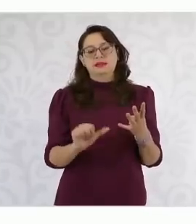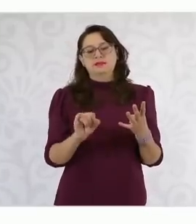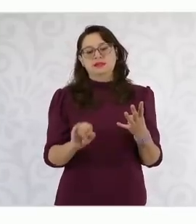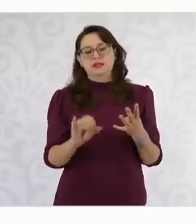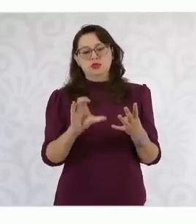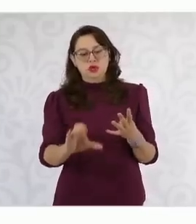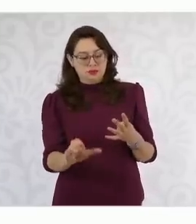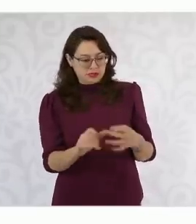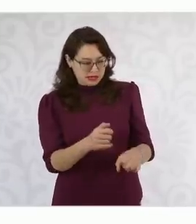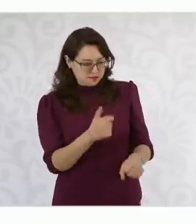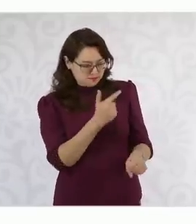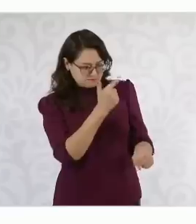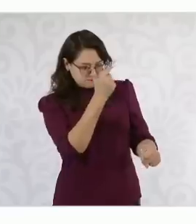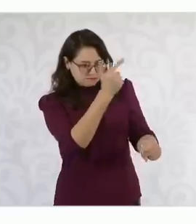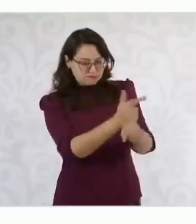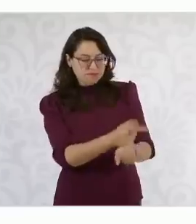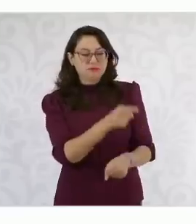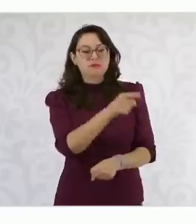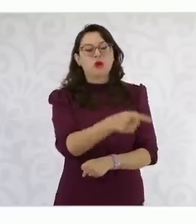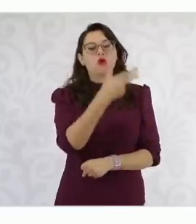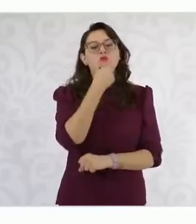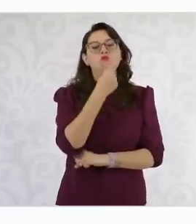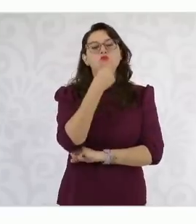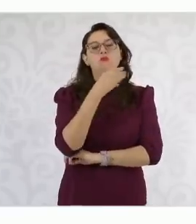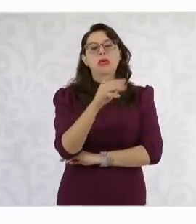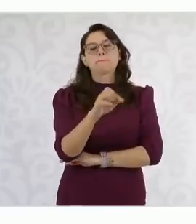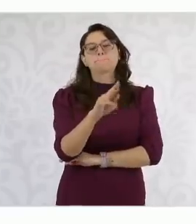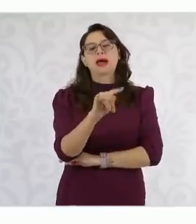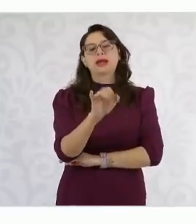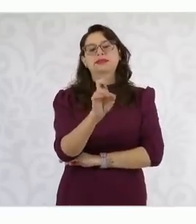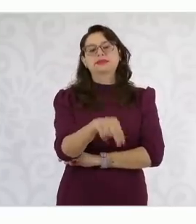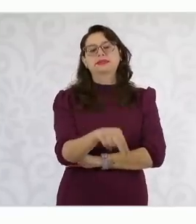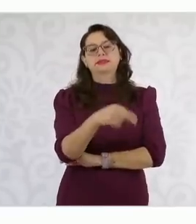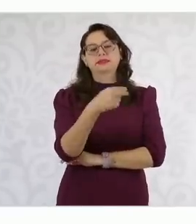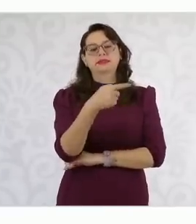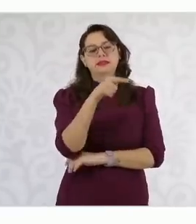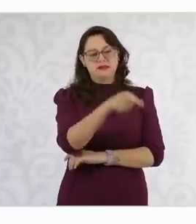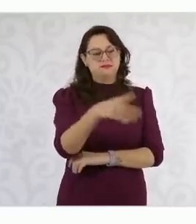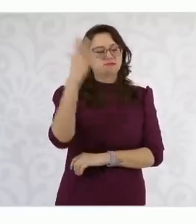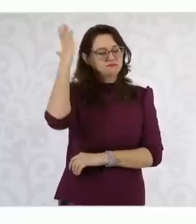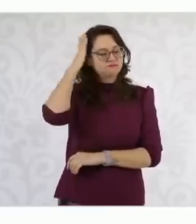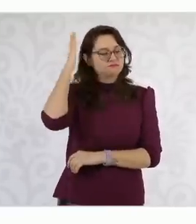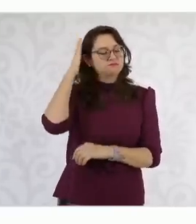cumplimentó una orden de aprensión contra Martín nene integrante de una célula delictiva en Jalapa